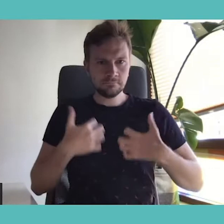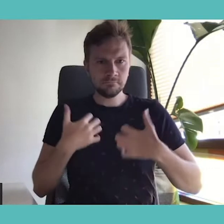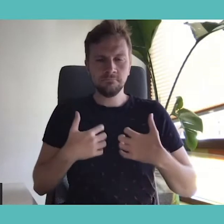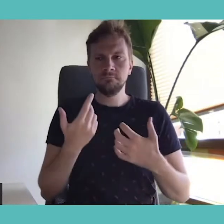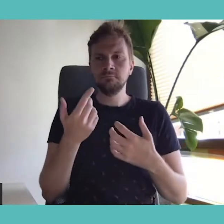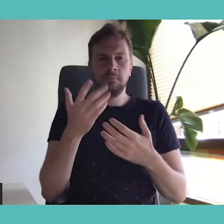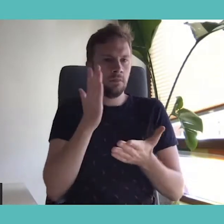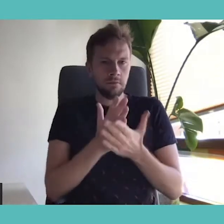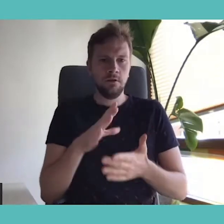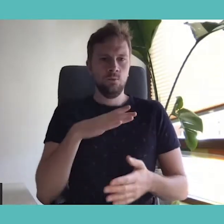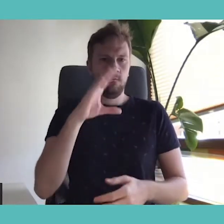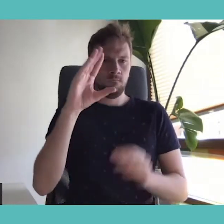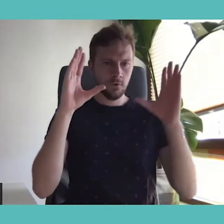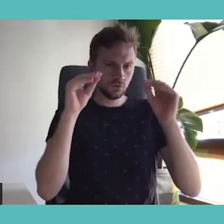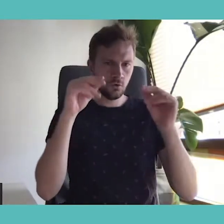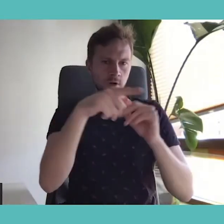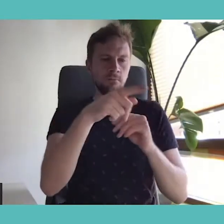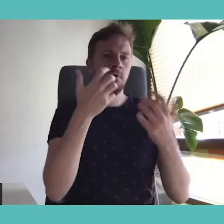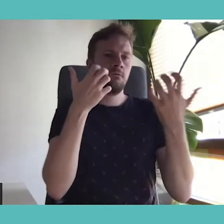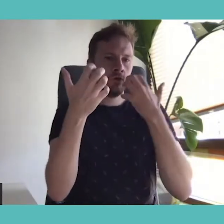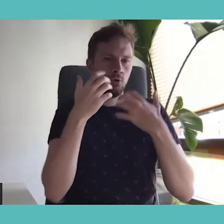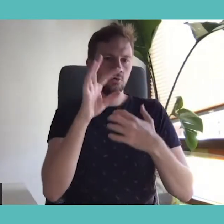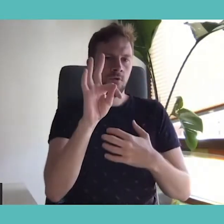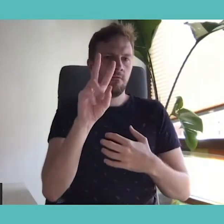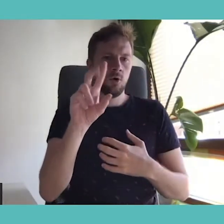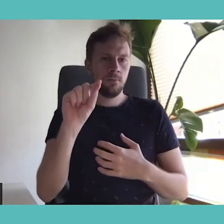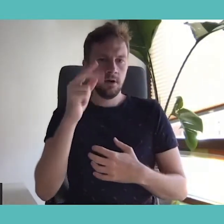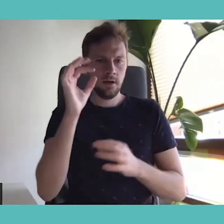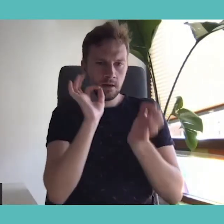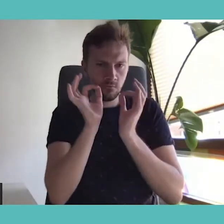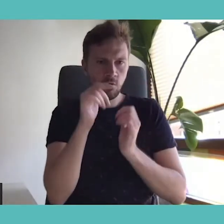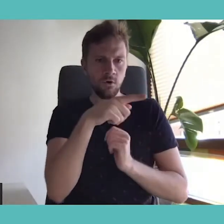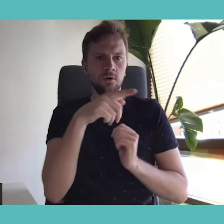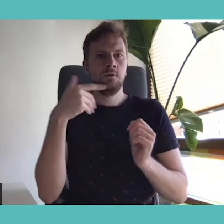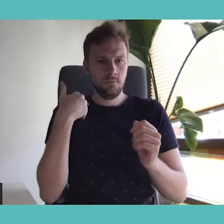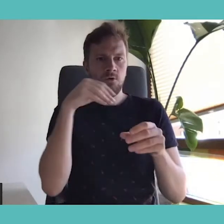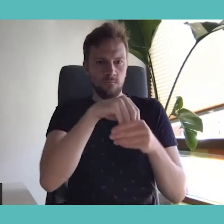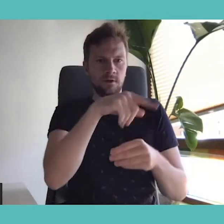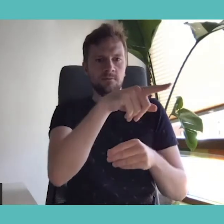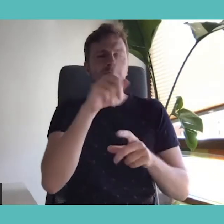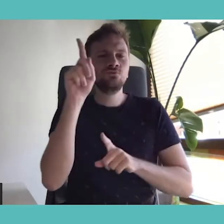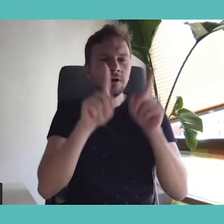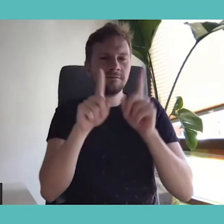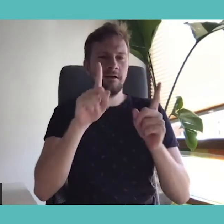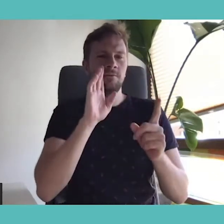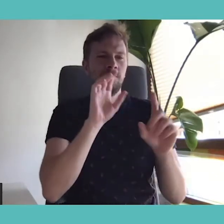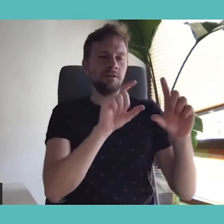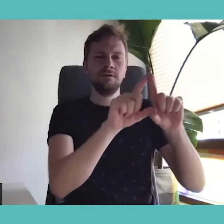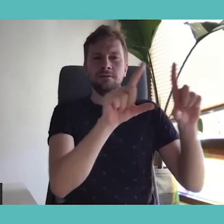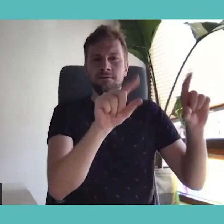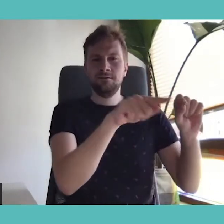Tylko wieczorem w wiadomościach w TVP Info czasami był tłumacz.